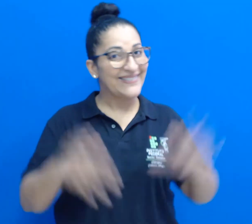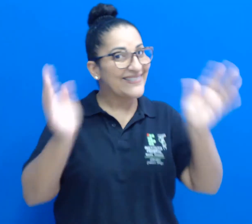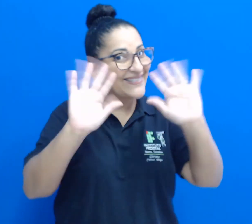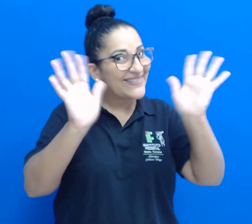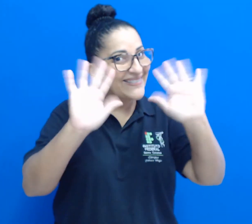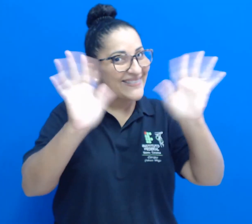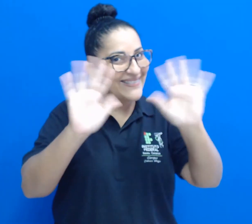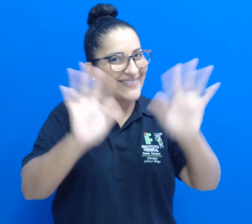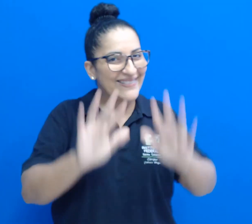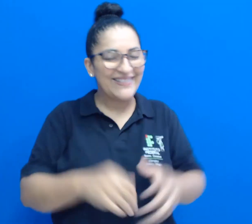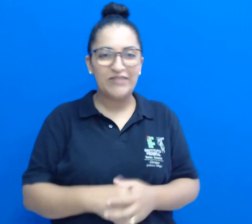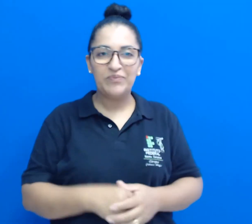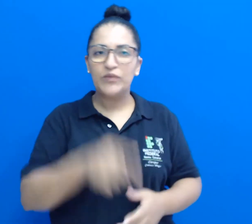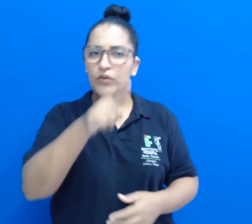Olá!